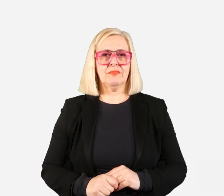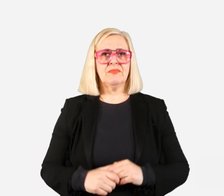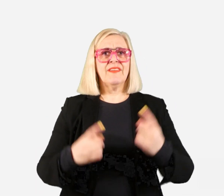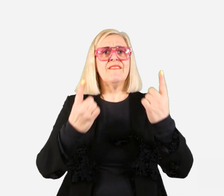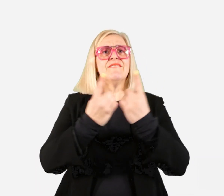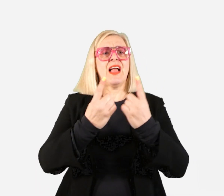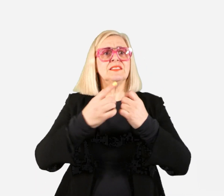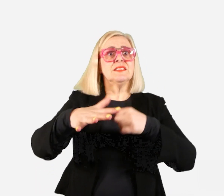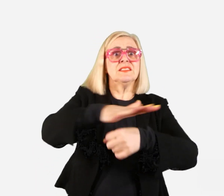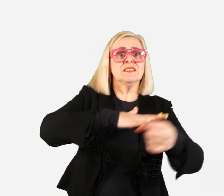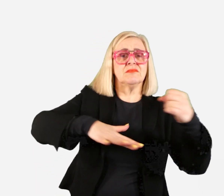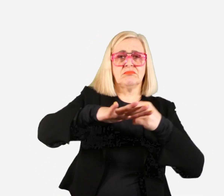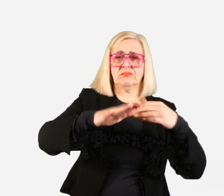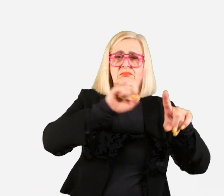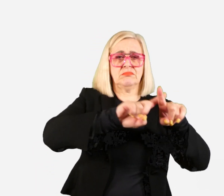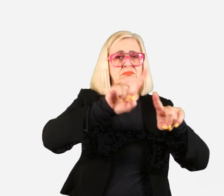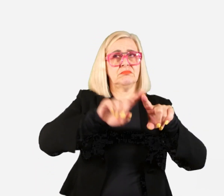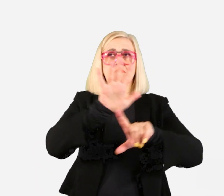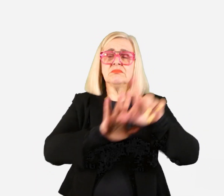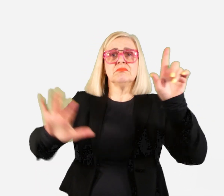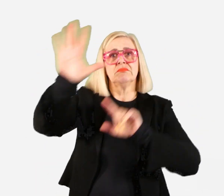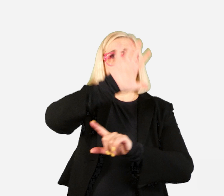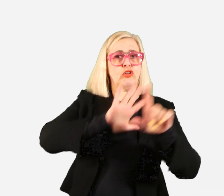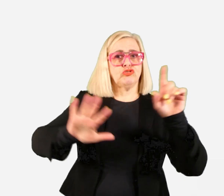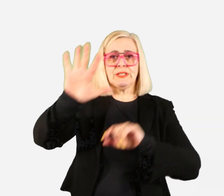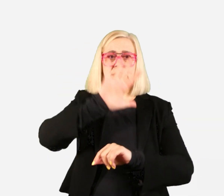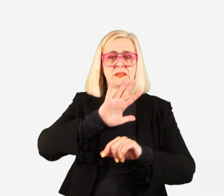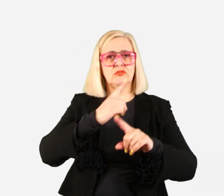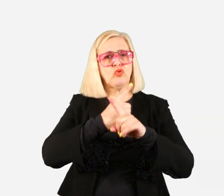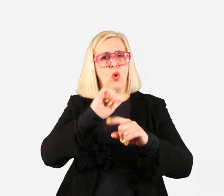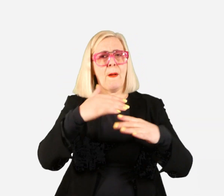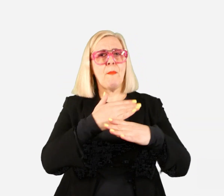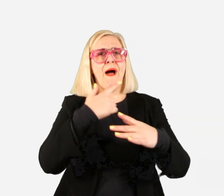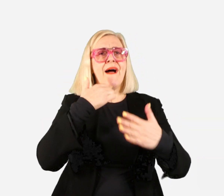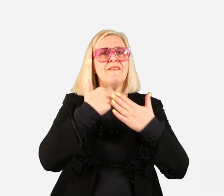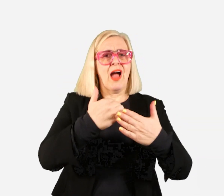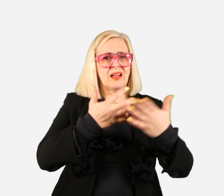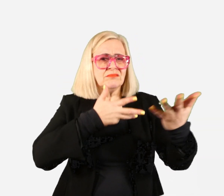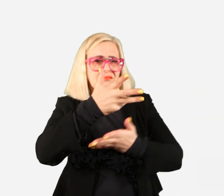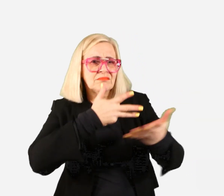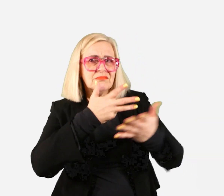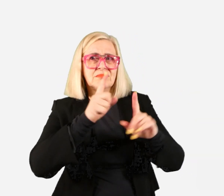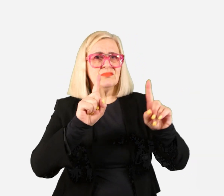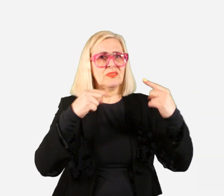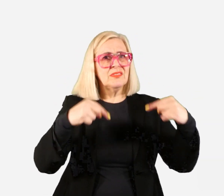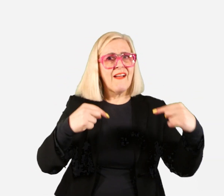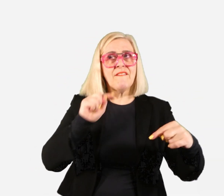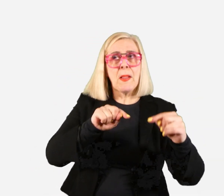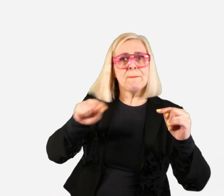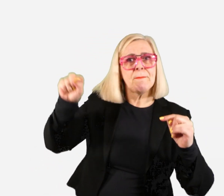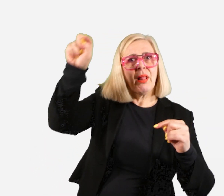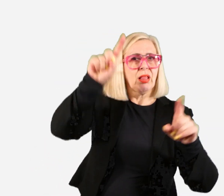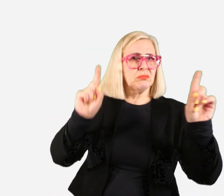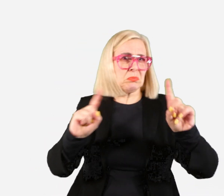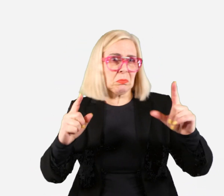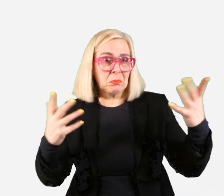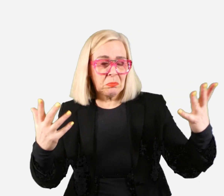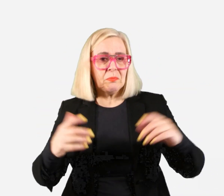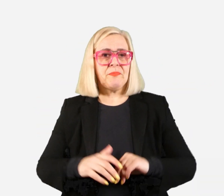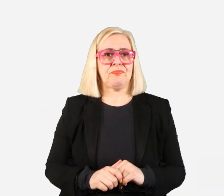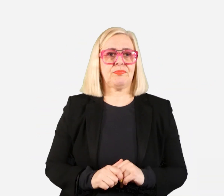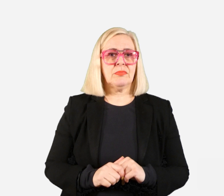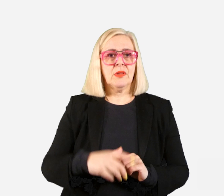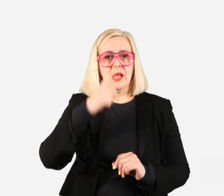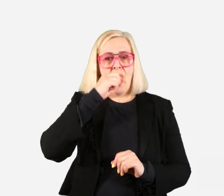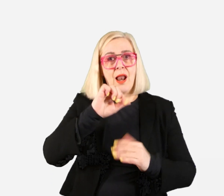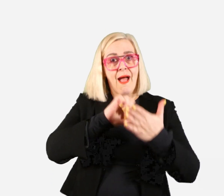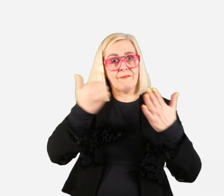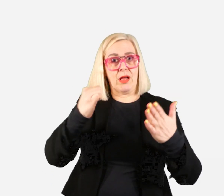Mae cyfleusterau'n amrywio ledled y wlad, siaradwch â'ch ymgynghorydd cyflogwyr i drafod yr hyn sydd ar gael.